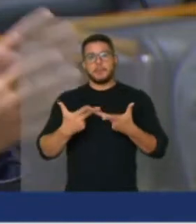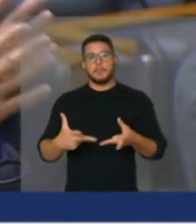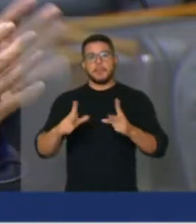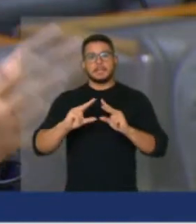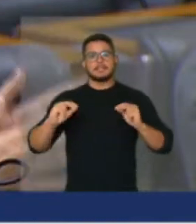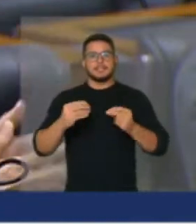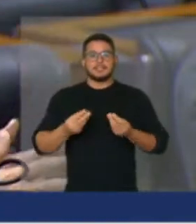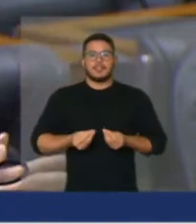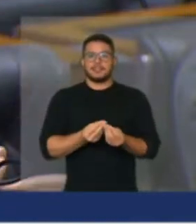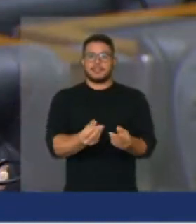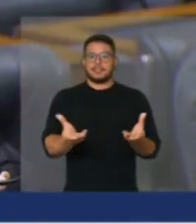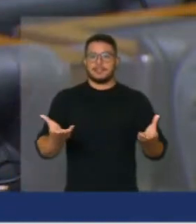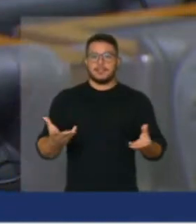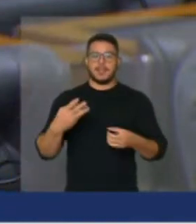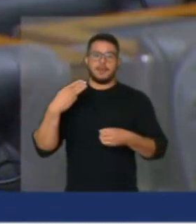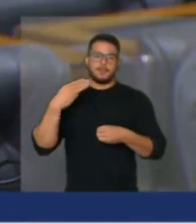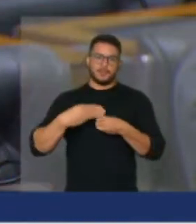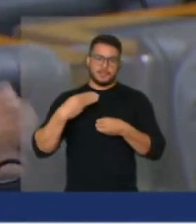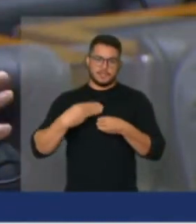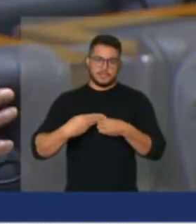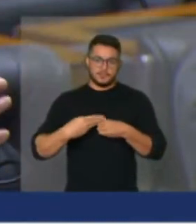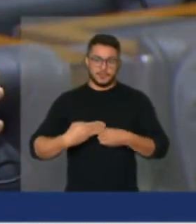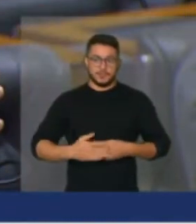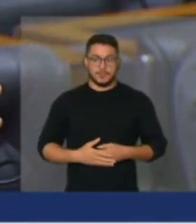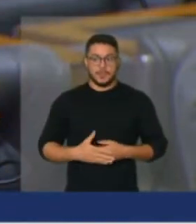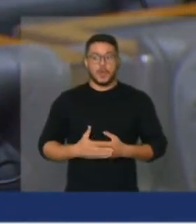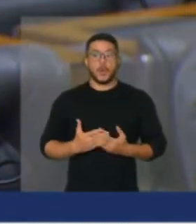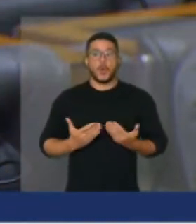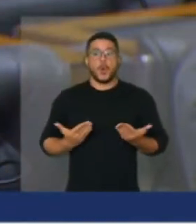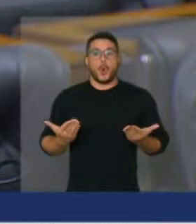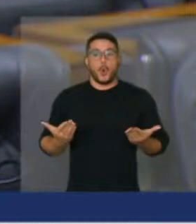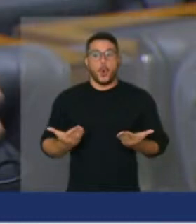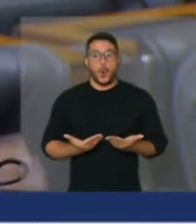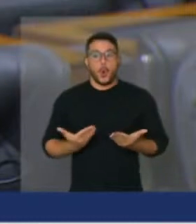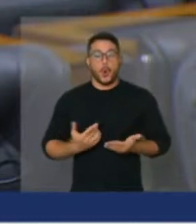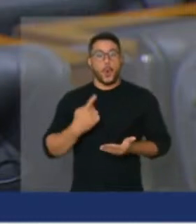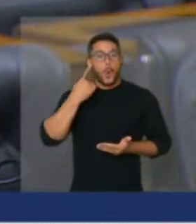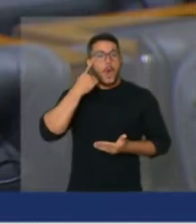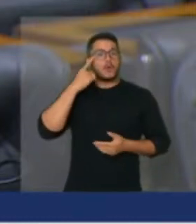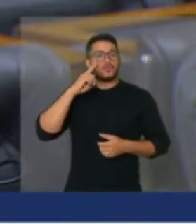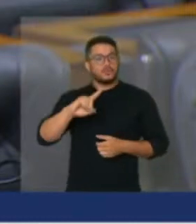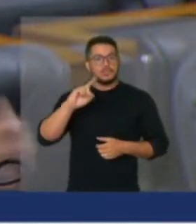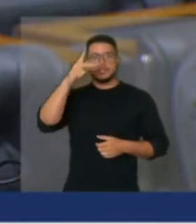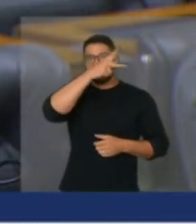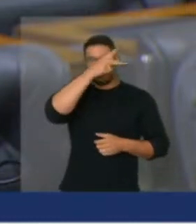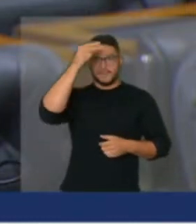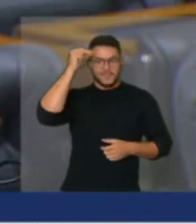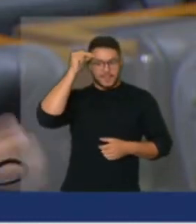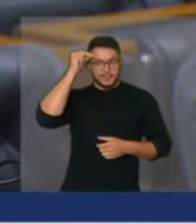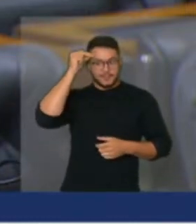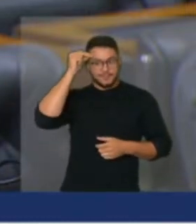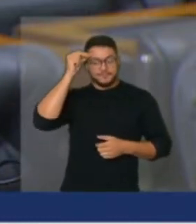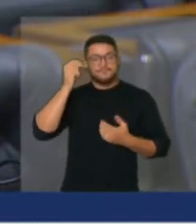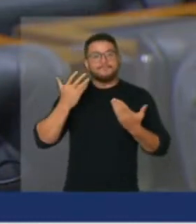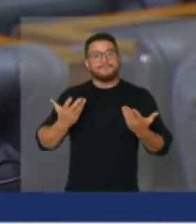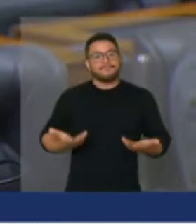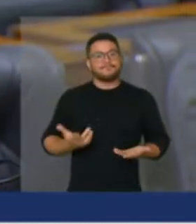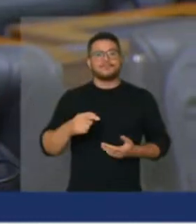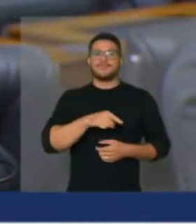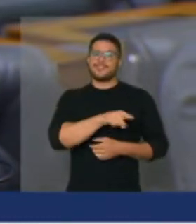ATRAVÀS DOS PREFEITOS HOJE É O DIA DOS PREFEITOS, ENTÃO, SENHORES PREFEITOS, AQUI NÓS TEMOS ALGUNS PREFEITOS AQUI PRESENTES VOCÊS ESTÃO